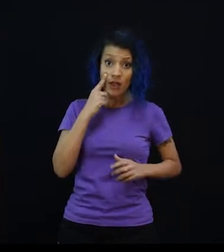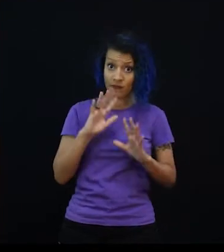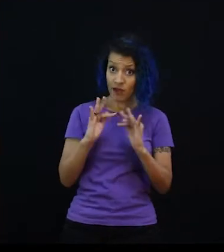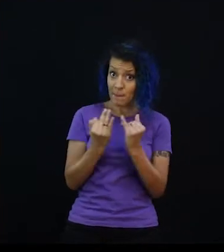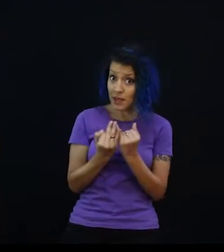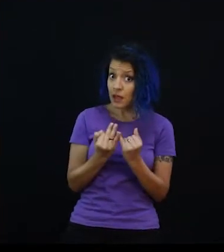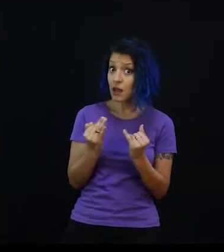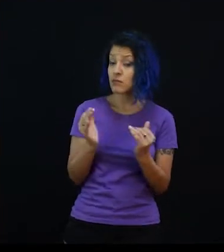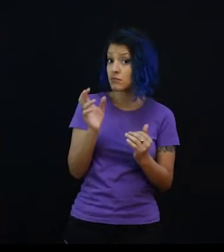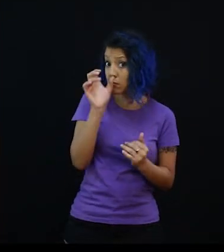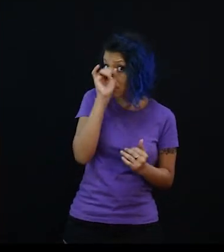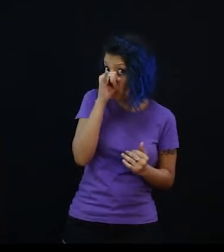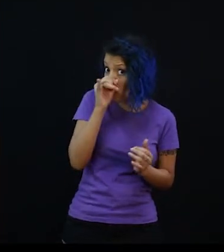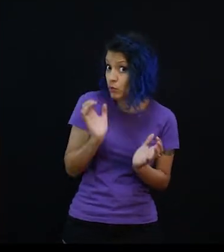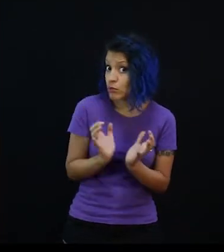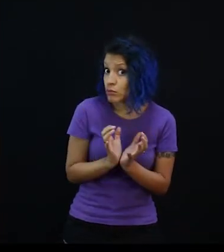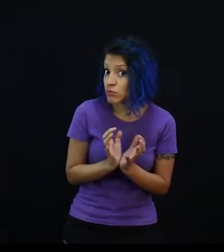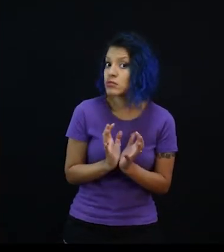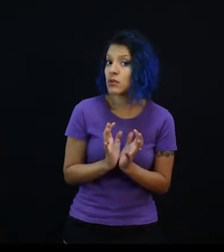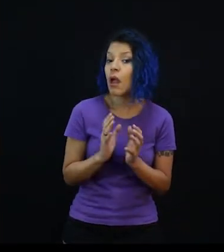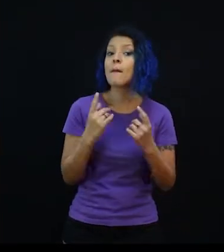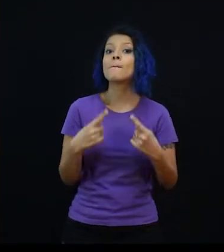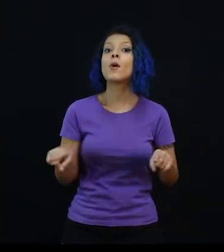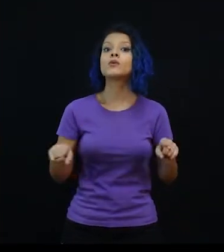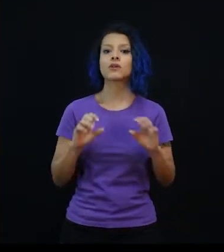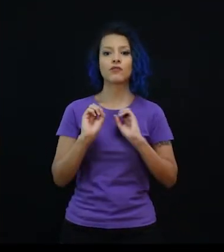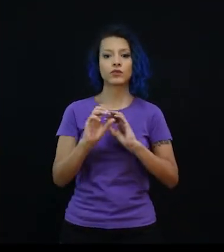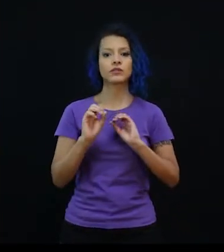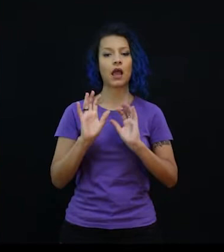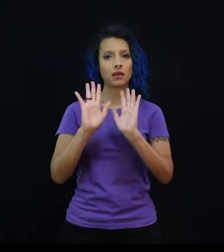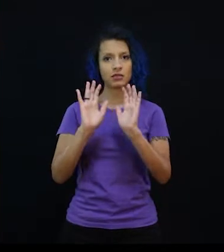vamos ensinar uma música, não é, Madá? Vamos pôr eles para trás.